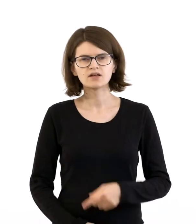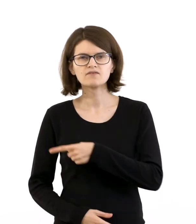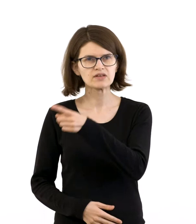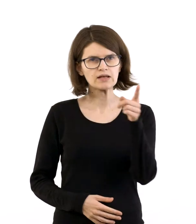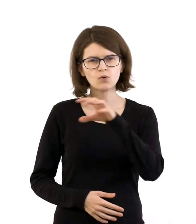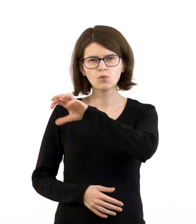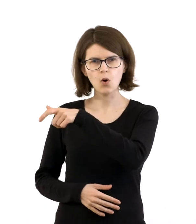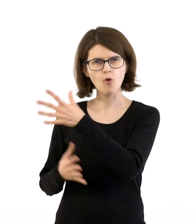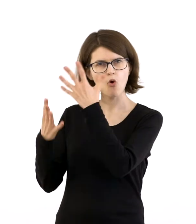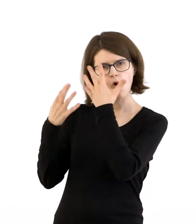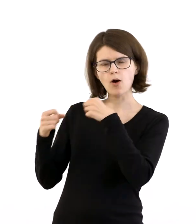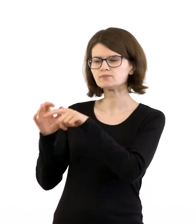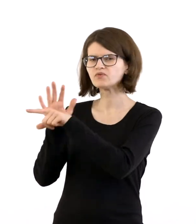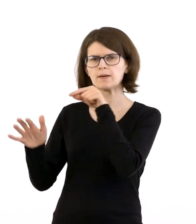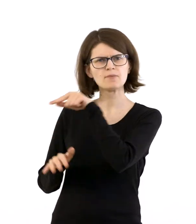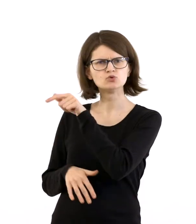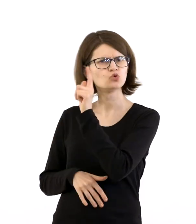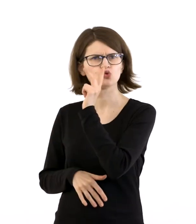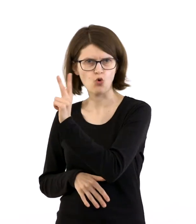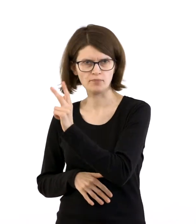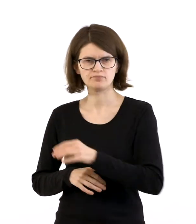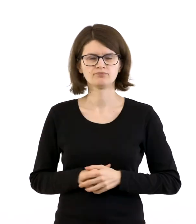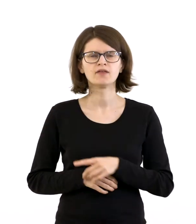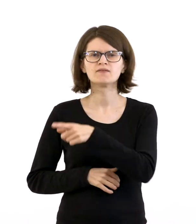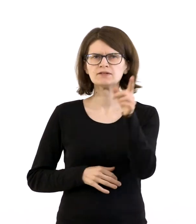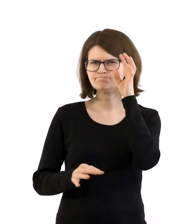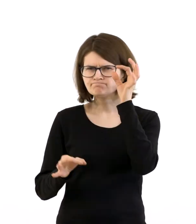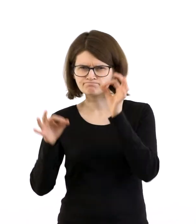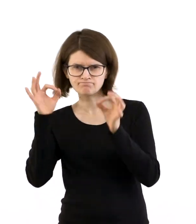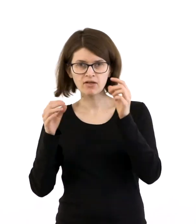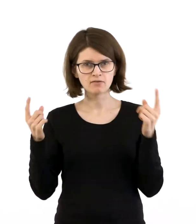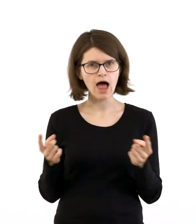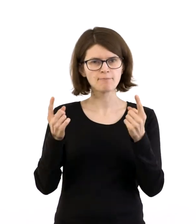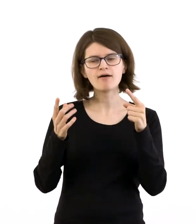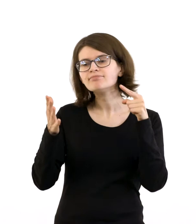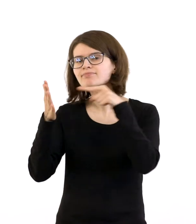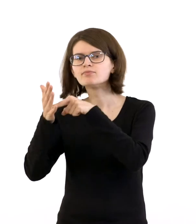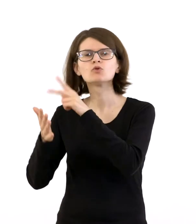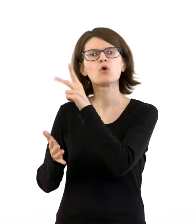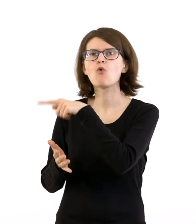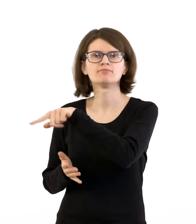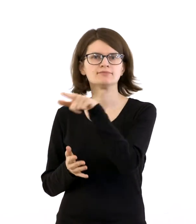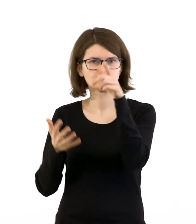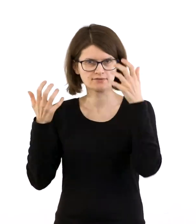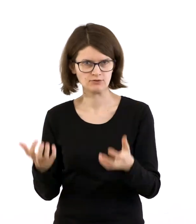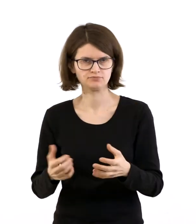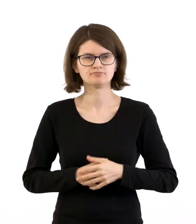4. Określenie grupę odbiorców. Zastanówcie się, do kogo chcecie dotrzeć